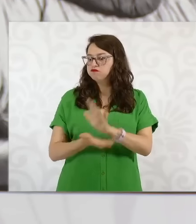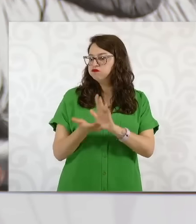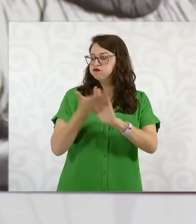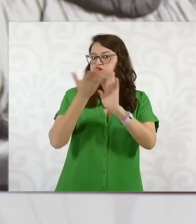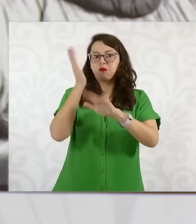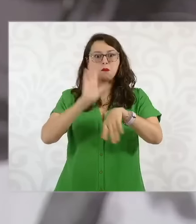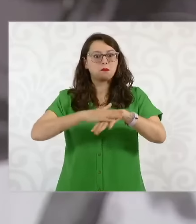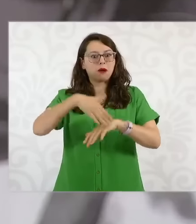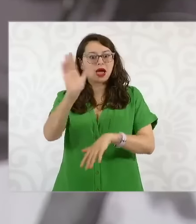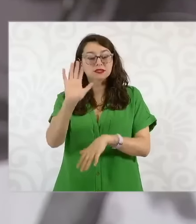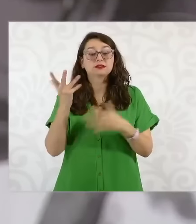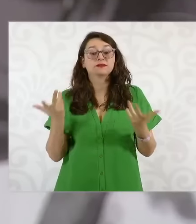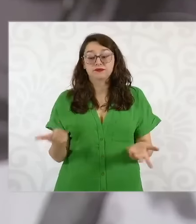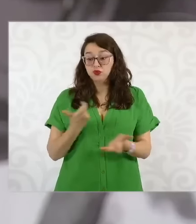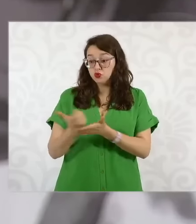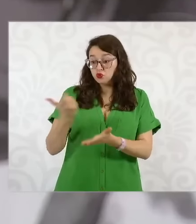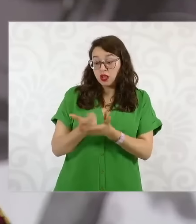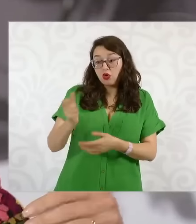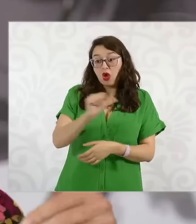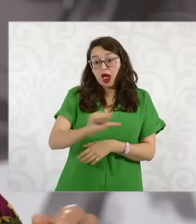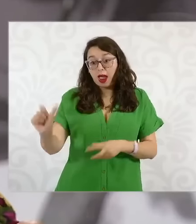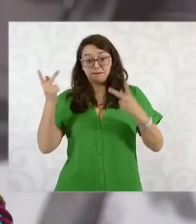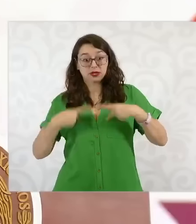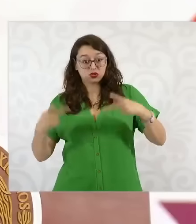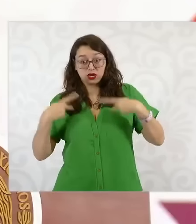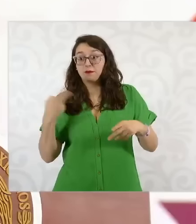pues no solamente impactos indicadores, sino en muchos otros que tienen que ver con